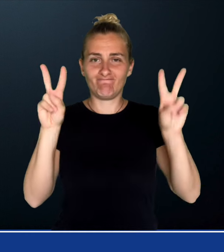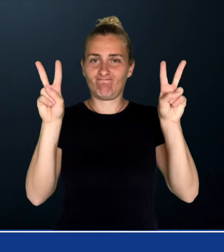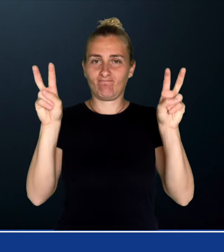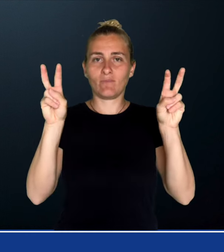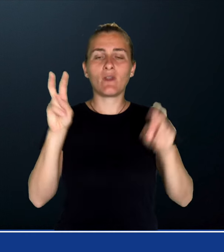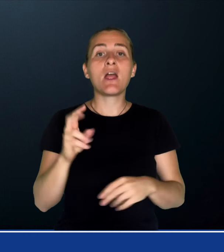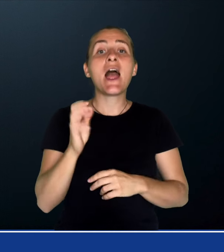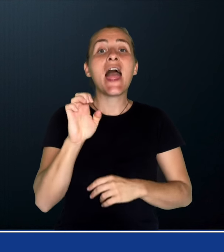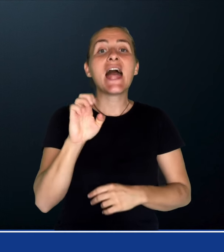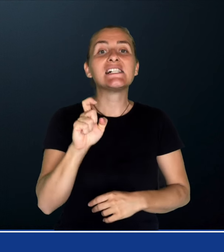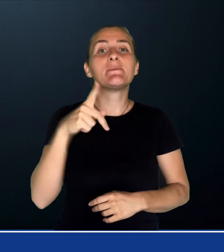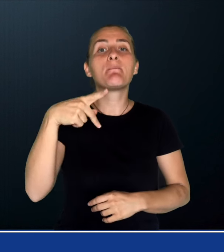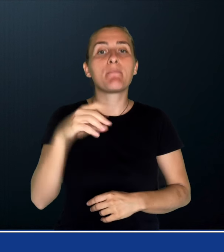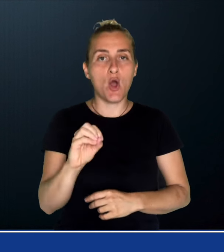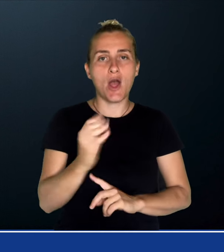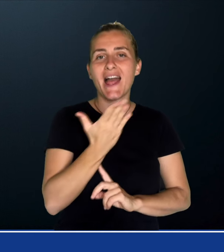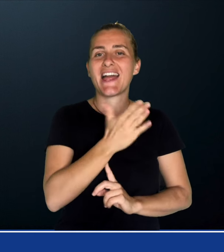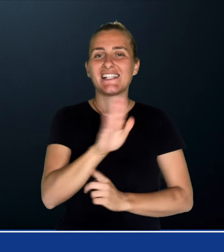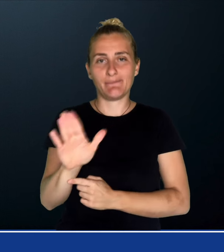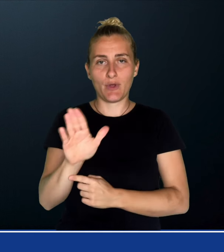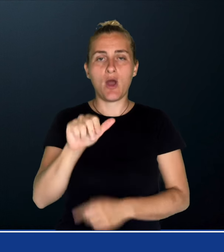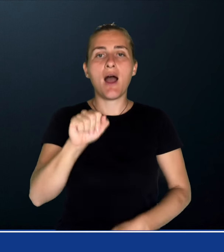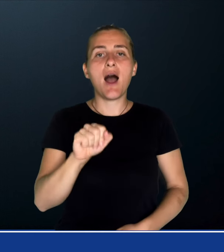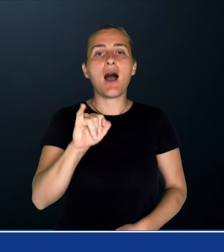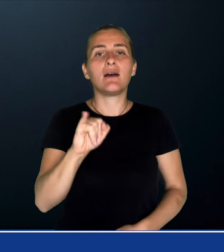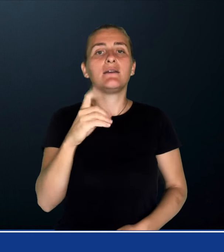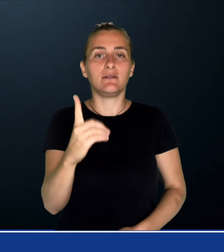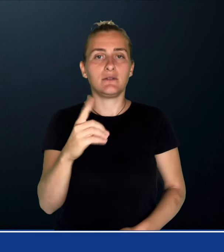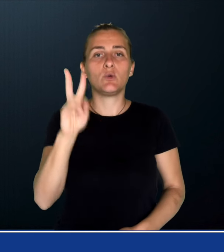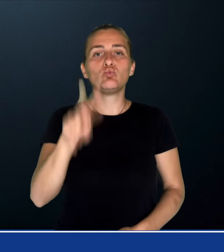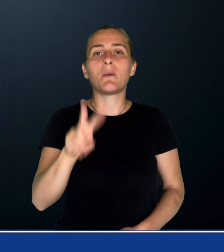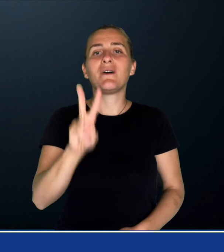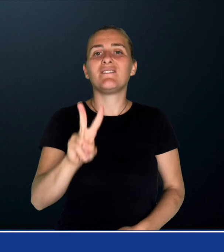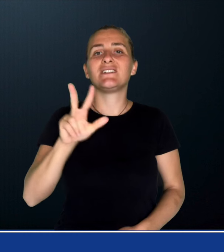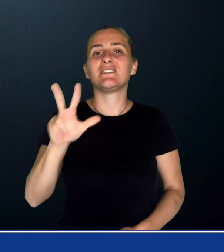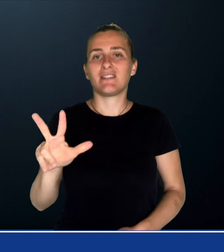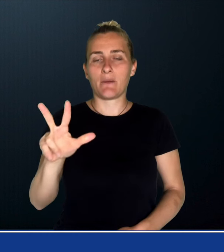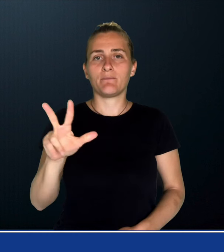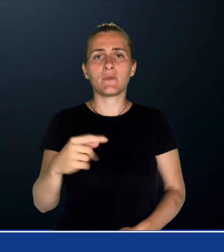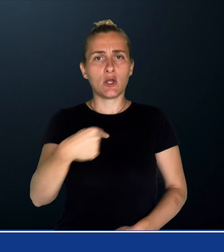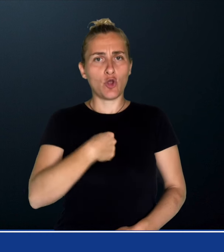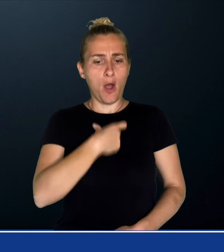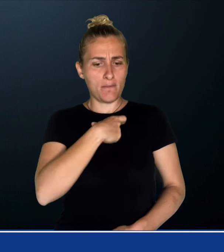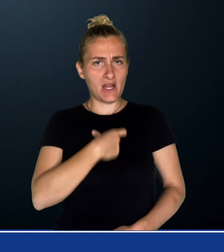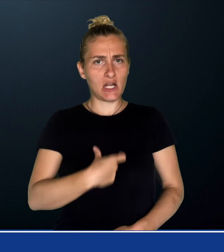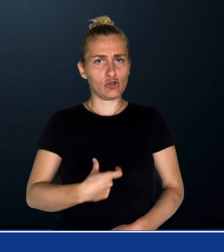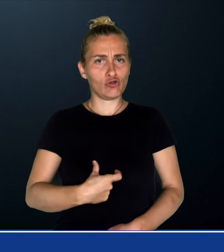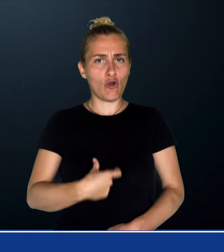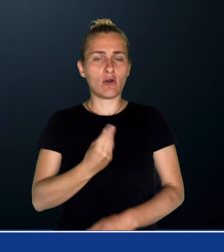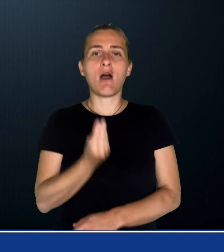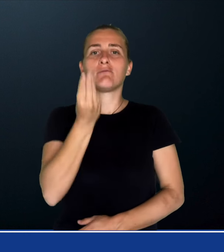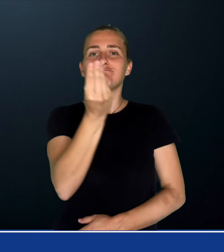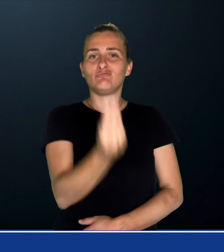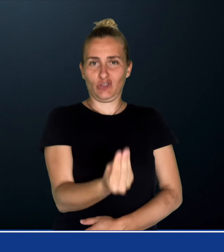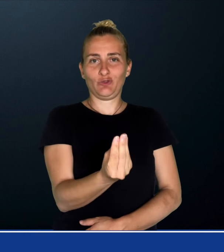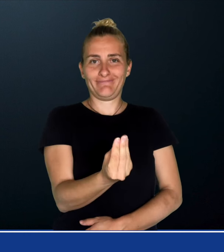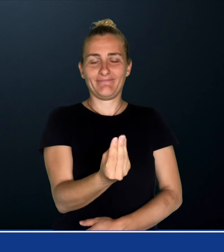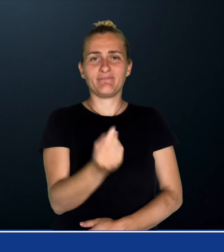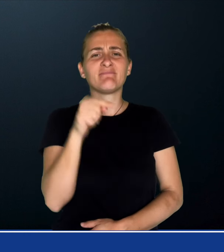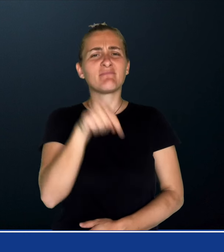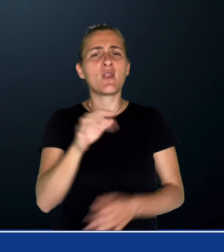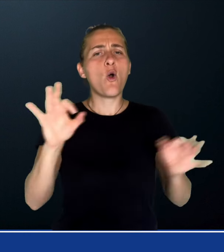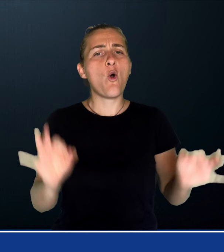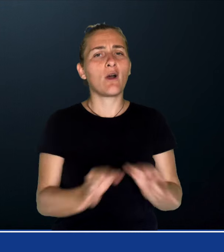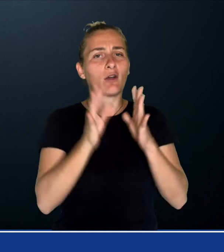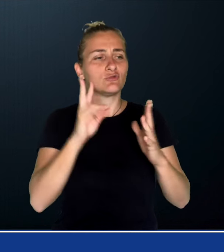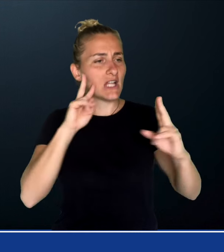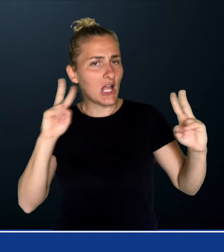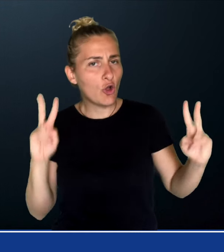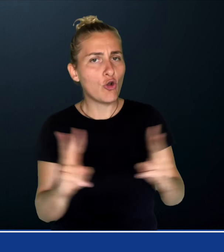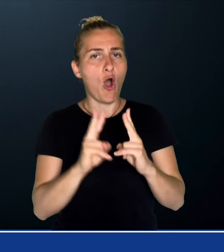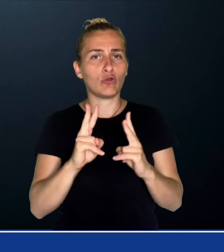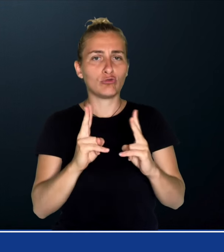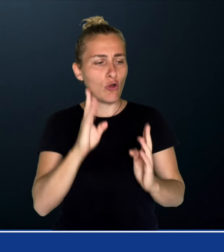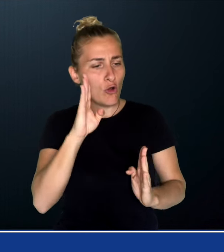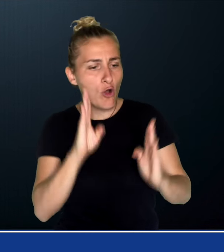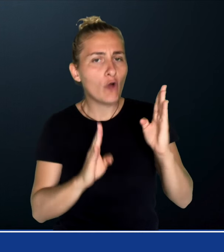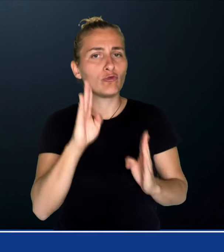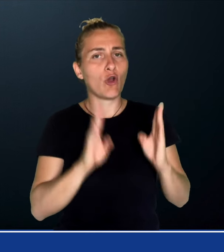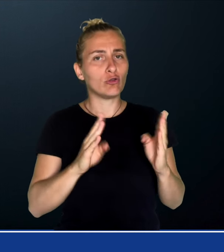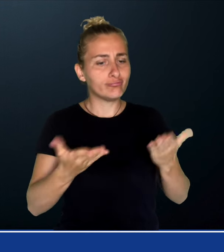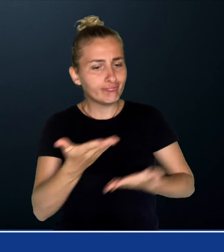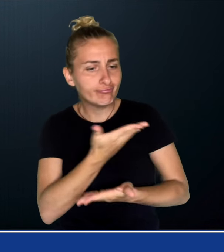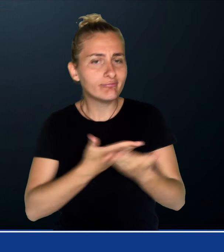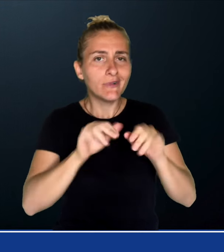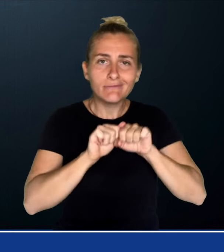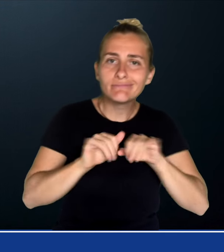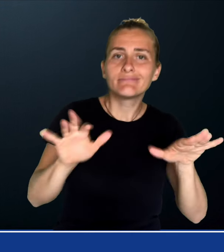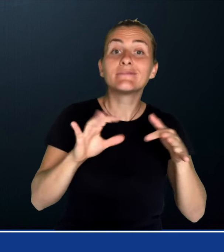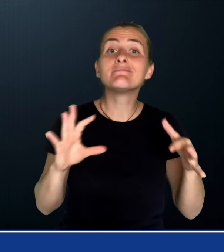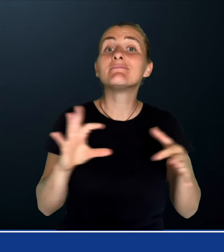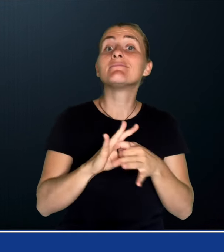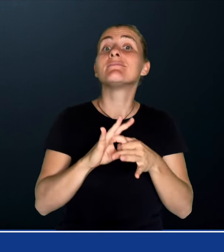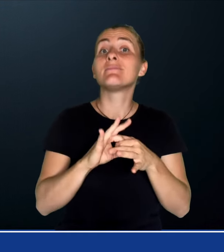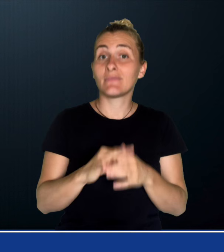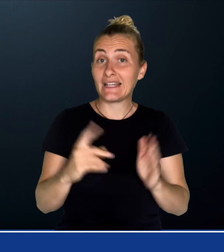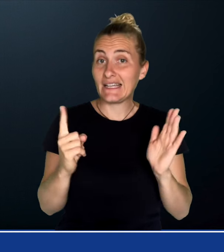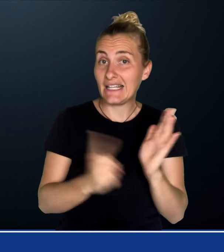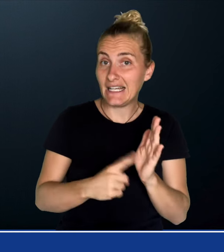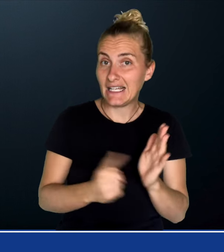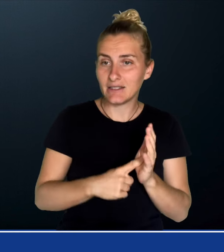“EXPO AID 2023 – io, Persona al centro”, un’occasione di incontro e confronto per fare rete e sensibilizzare sui diritti e